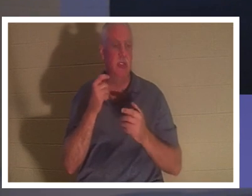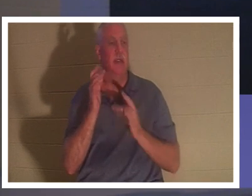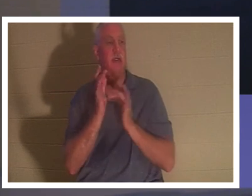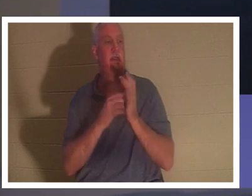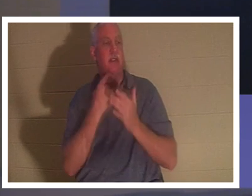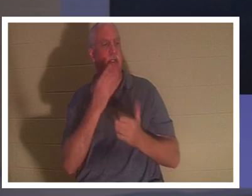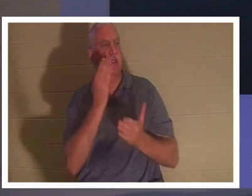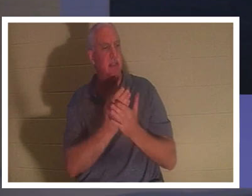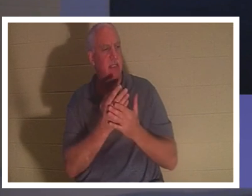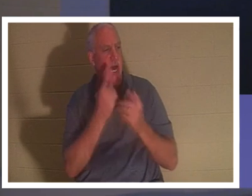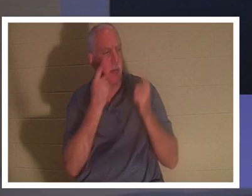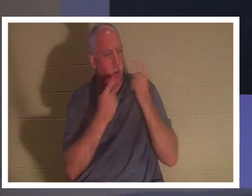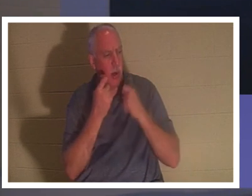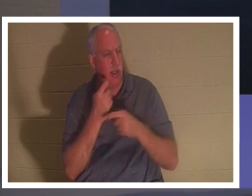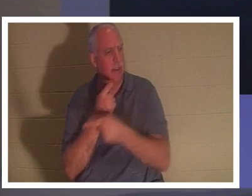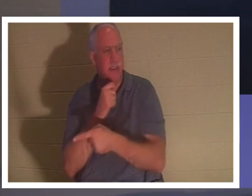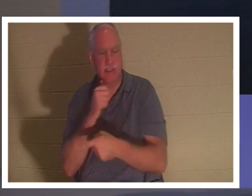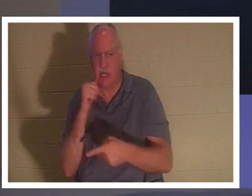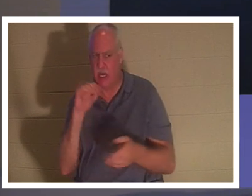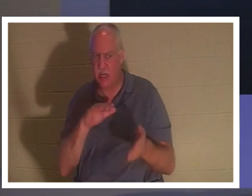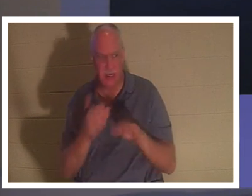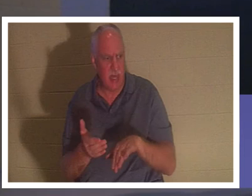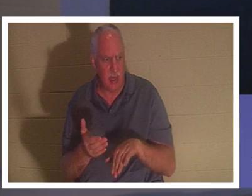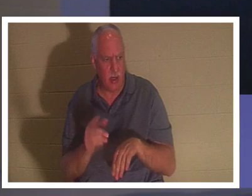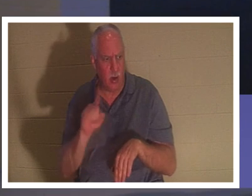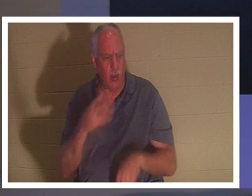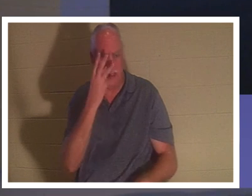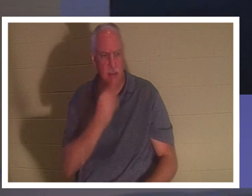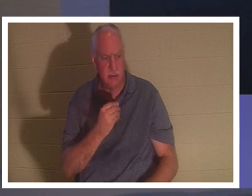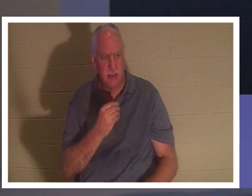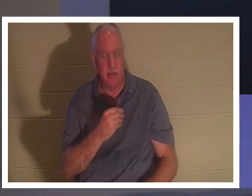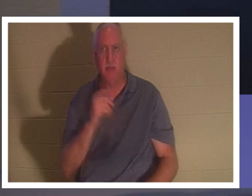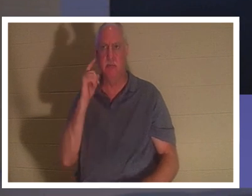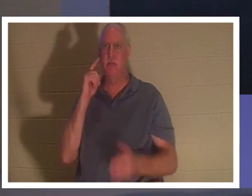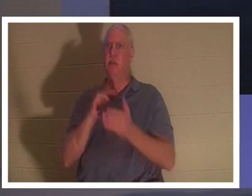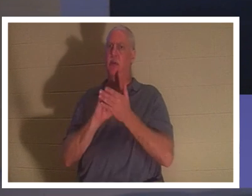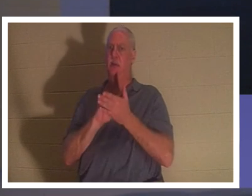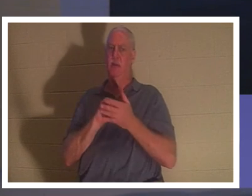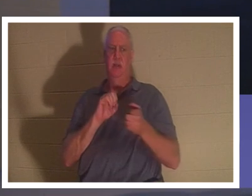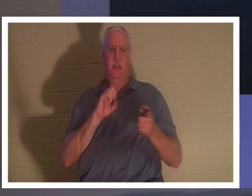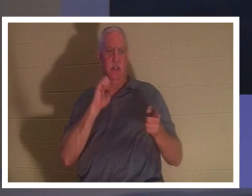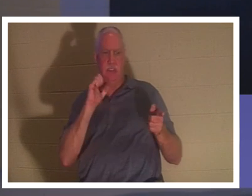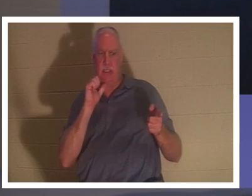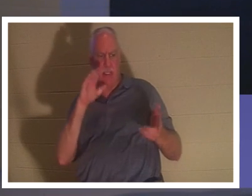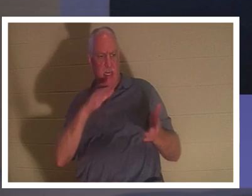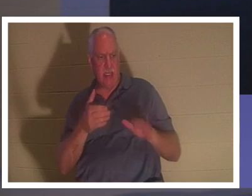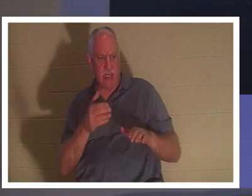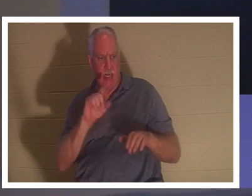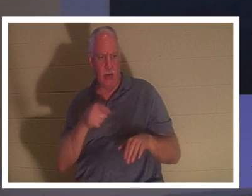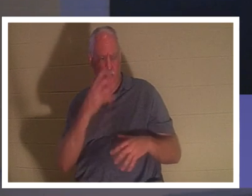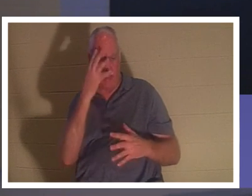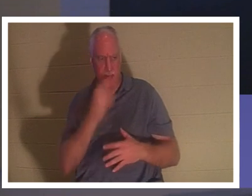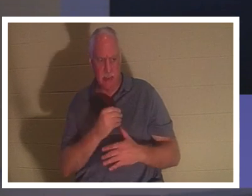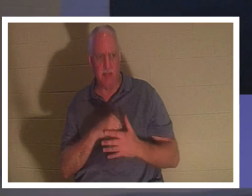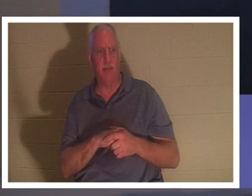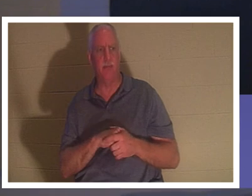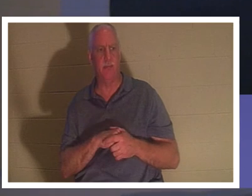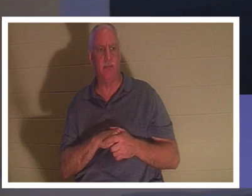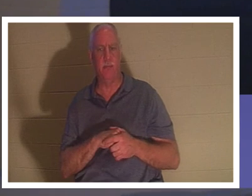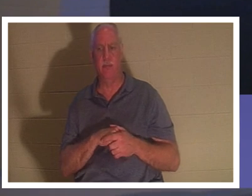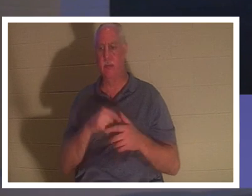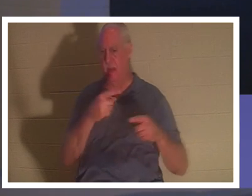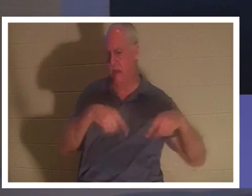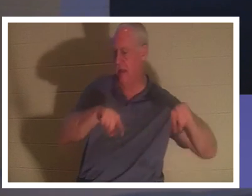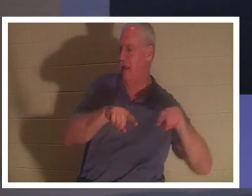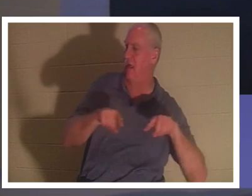„sie ist nicht tot, sondern schläft.“ Beachten Sie, dass sie nicht tot ist, sondern schläft. „Sie lachten ihn aus, weil sie wussten,